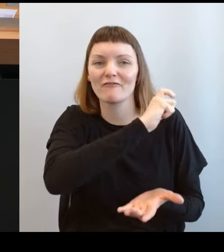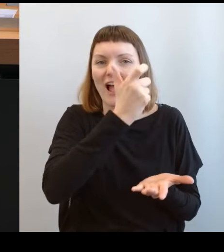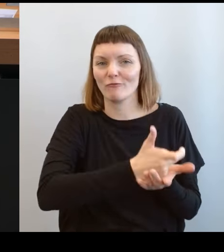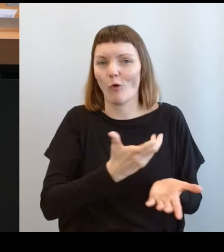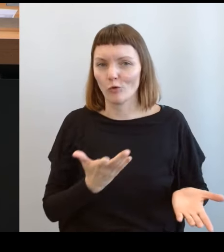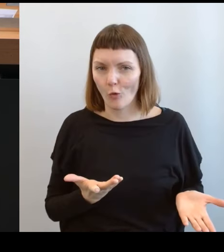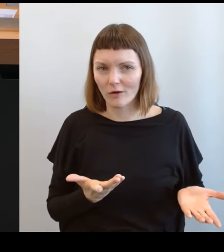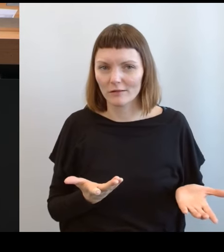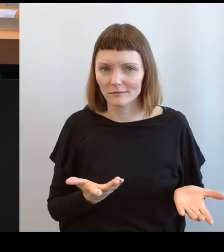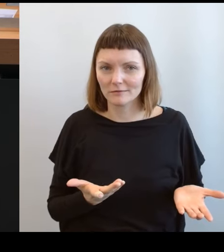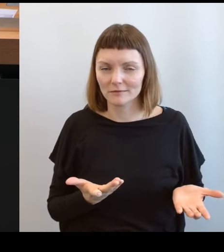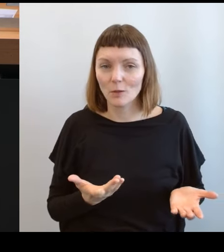auch. (Beifall)